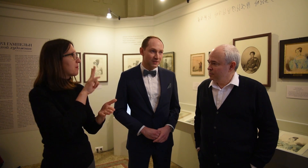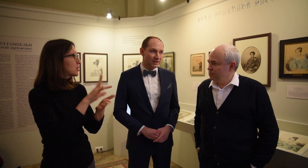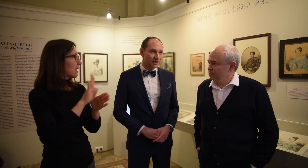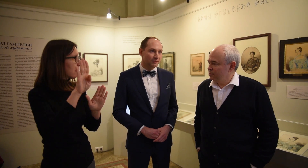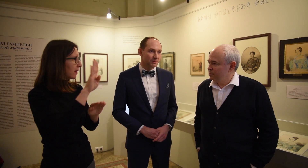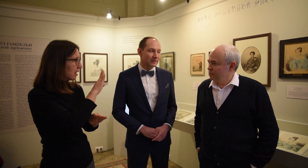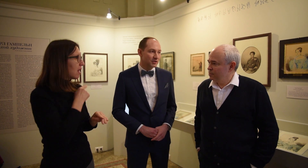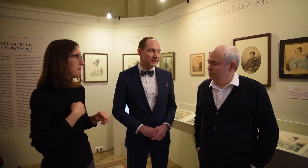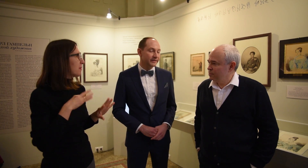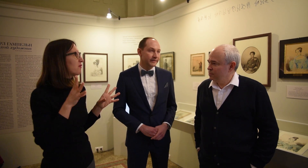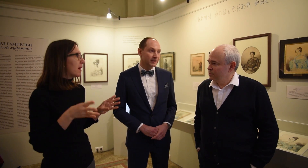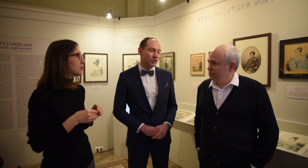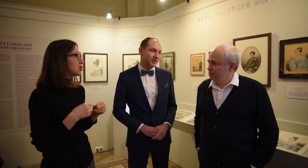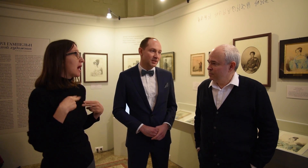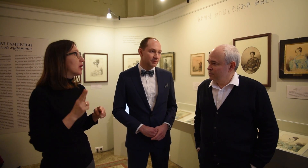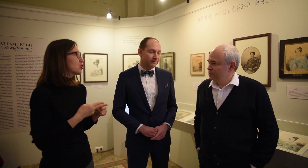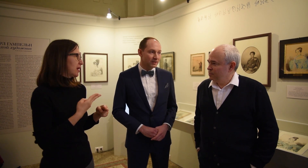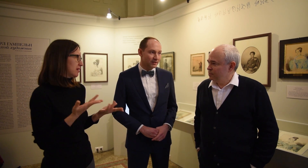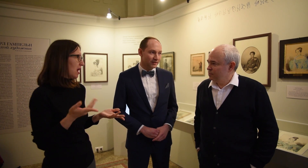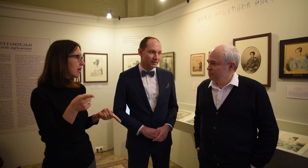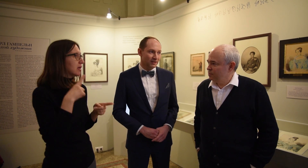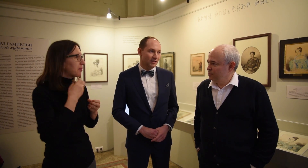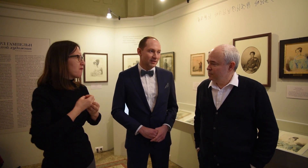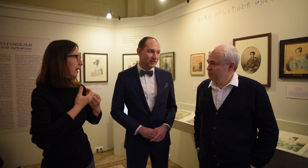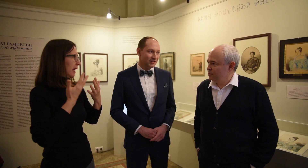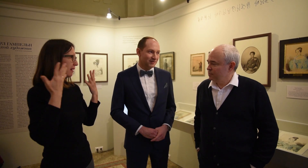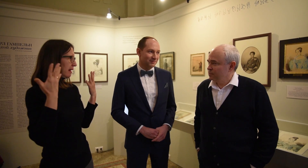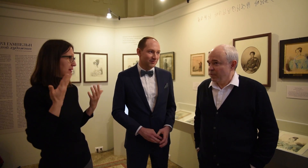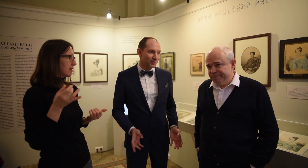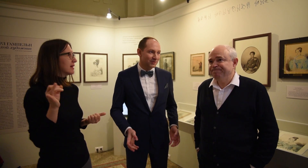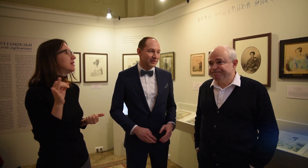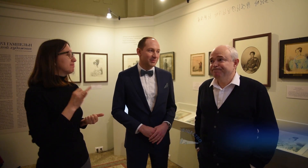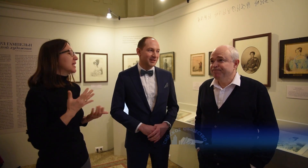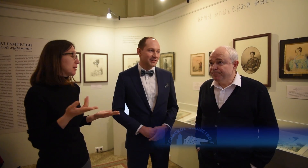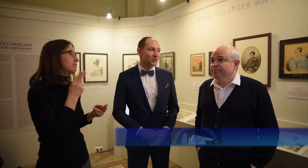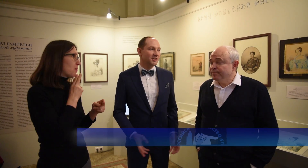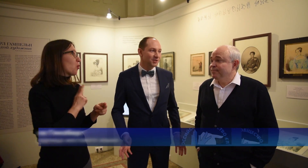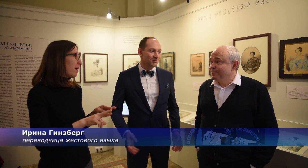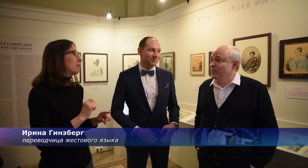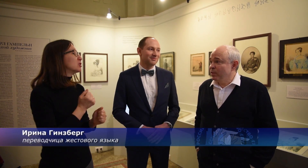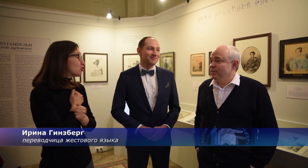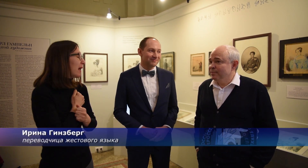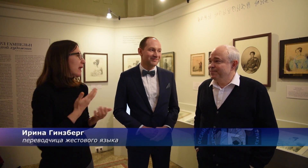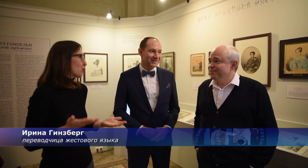Если бы они экспонировались у нас постоянно, мы бы вообще их лишились. Они бы выгорели и, в общем-то, пропали бы.